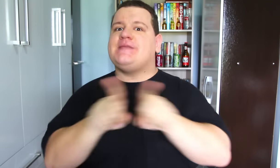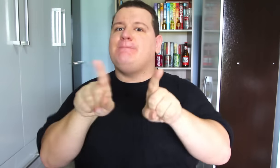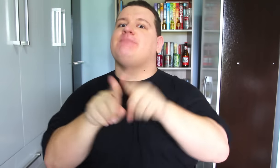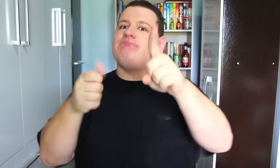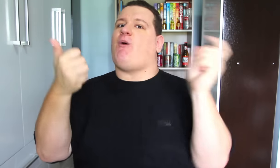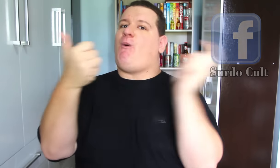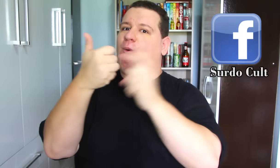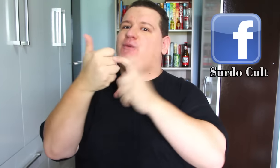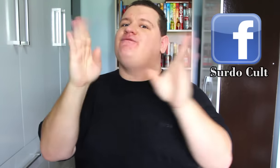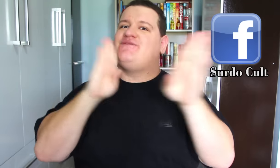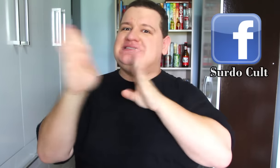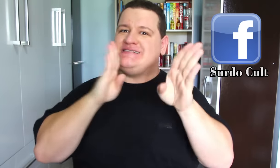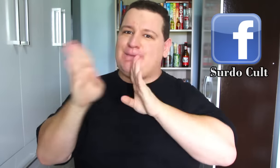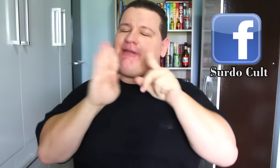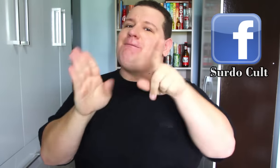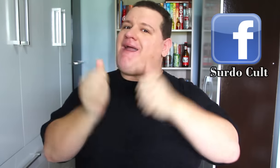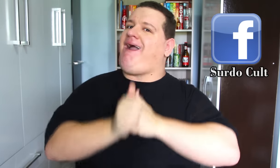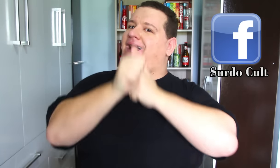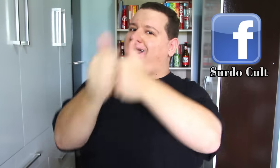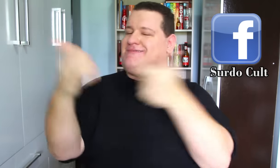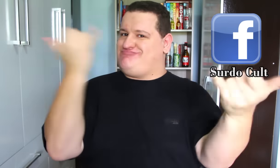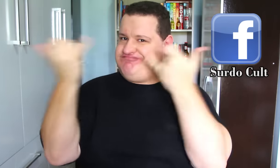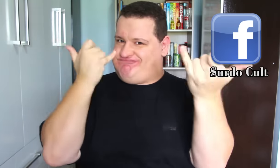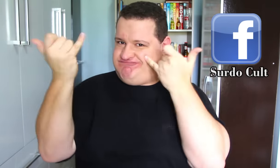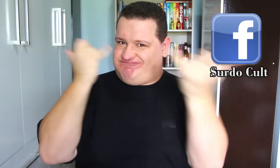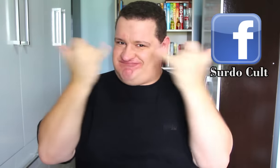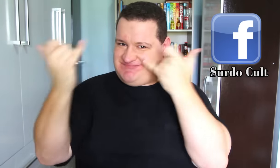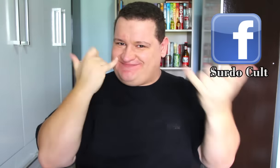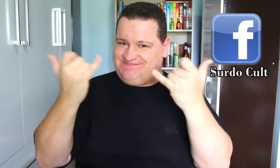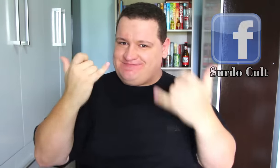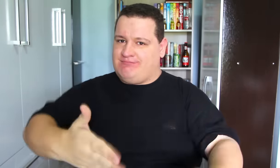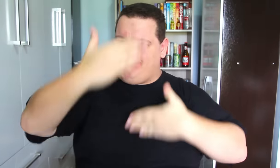E também curta a página do Facebook para acompanhar novidades.